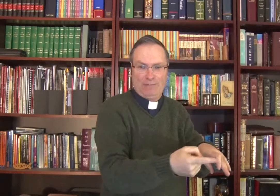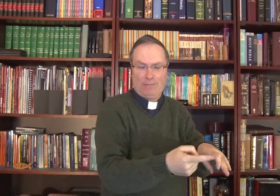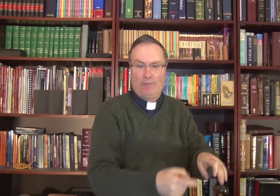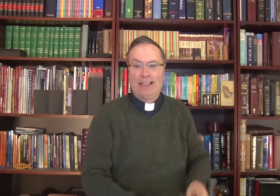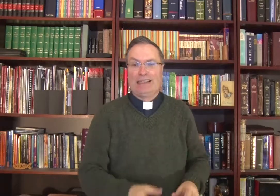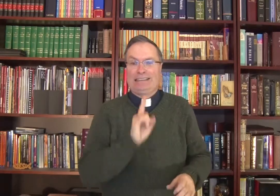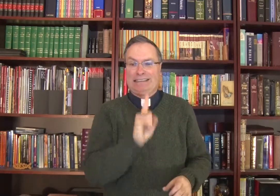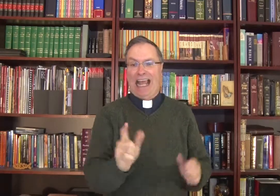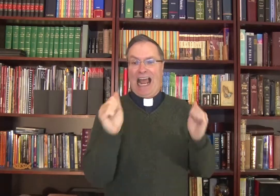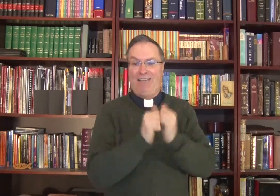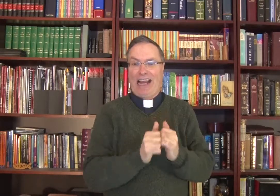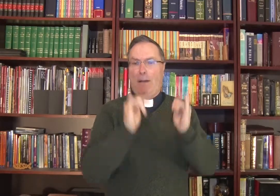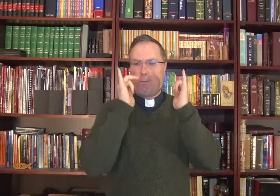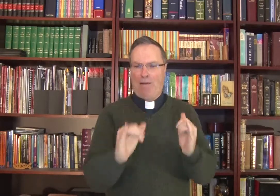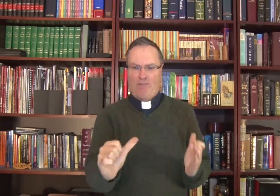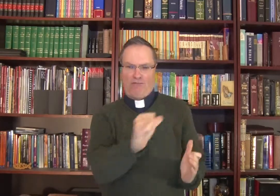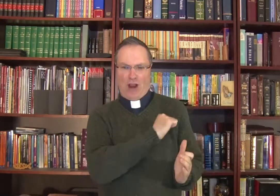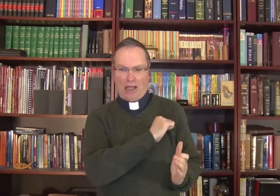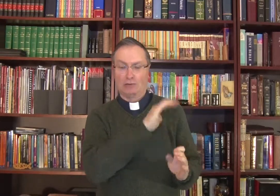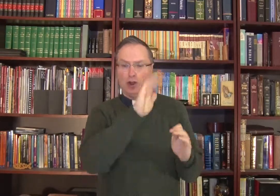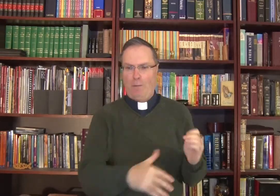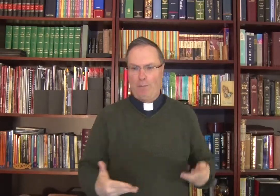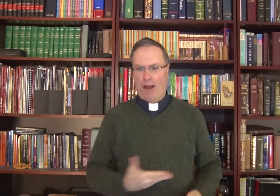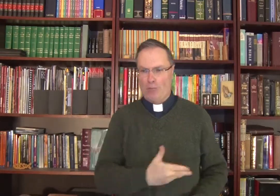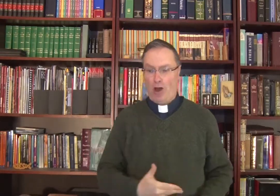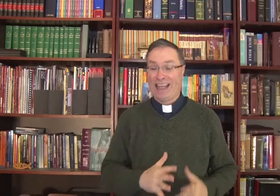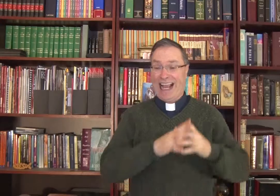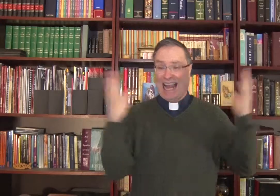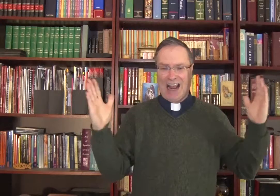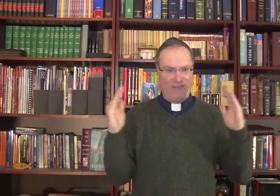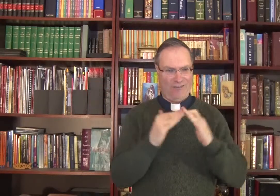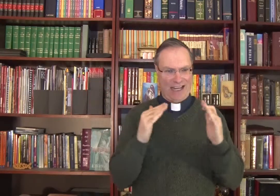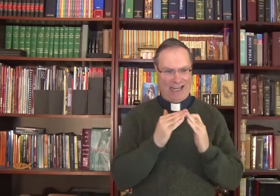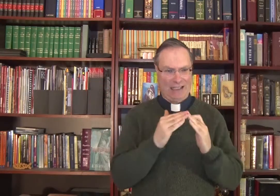«C'est avec la même violence que Babylone, la grande ville,